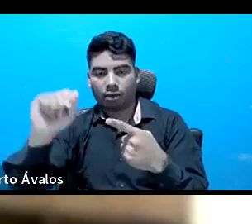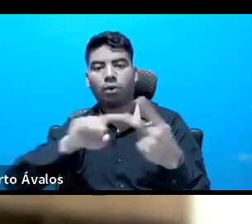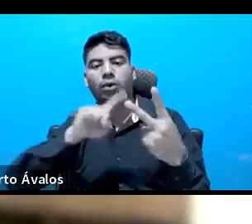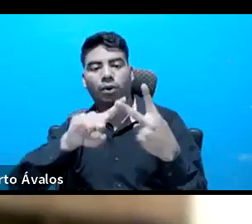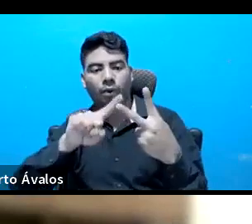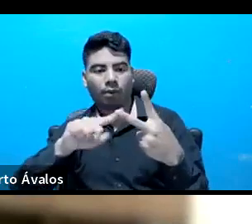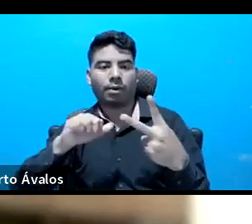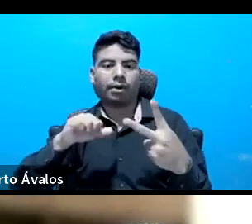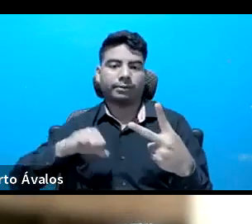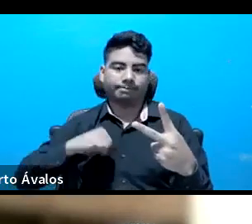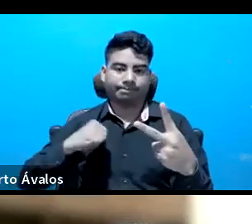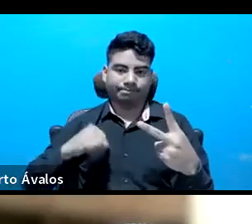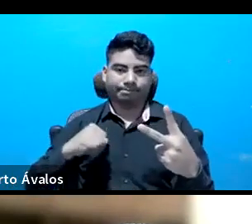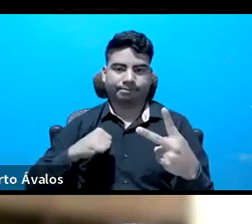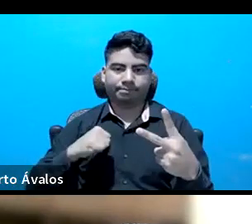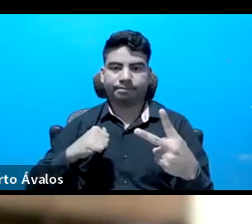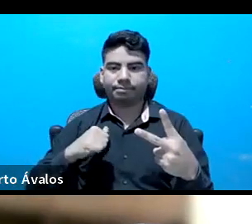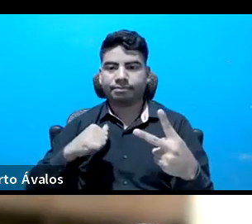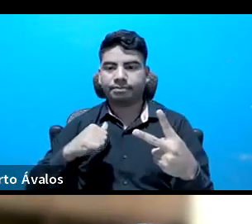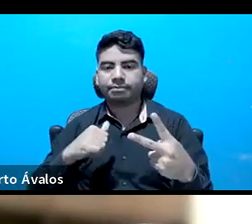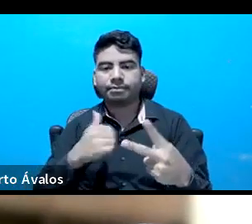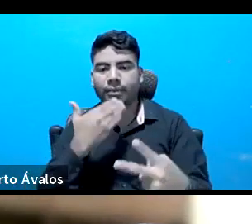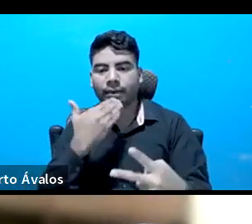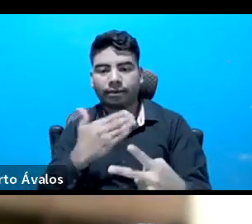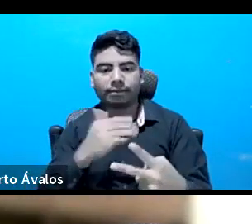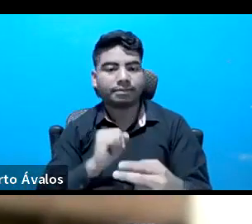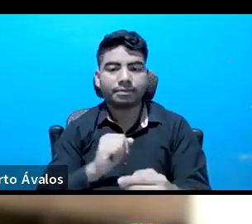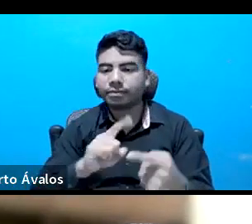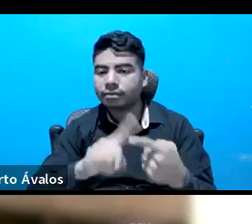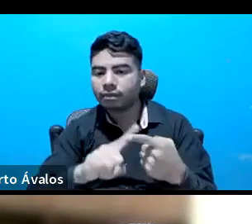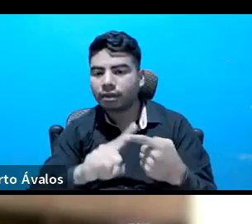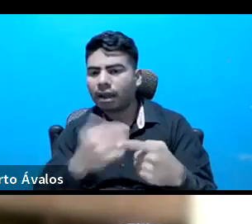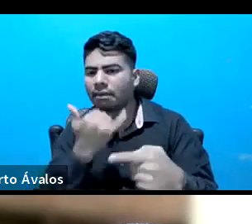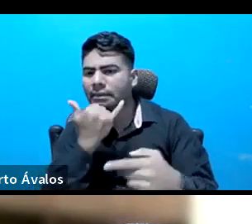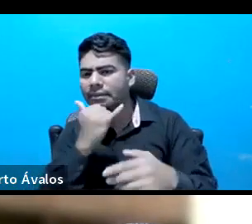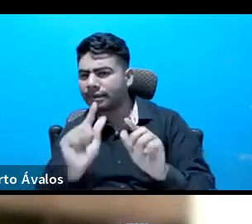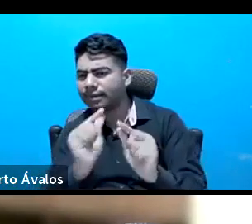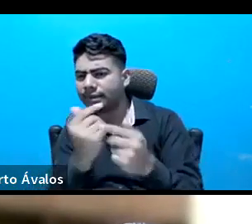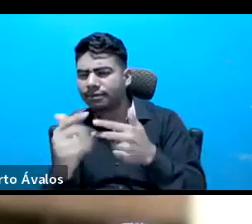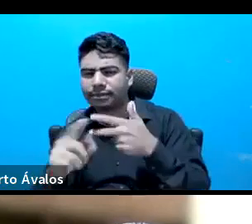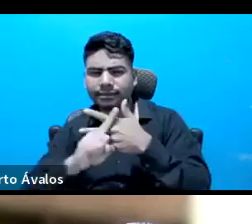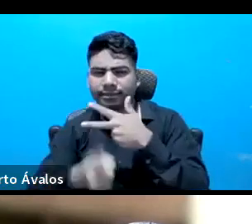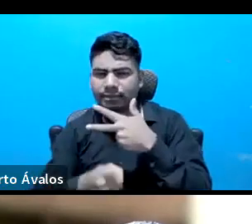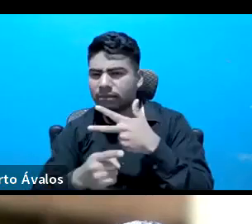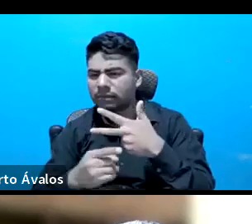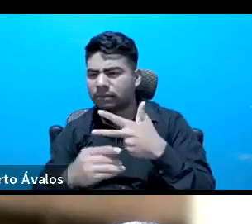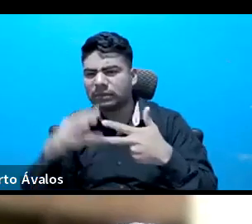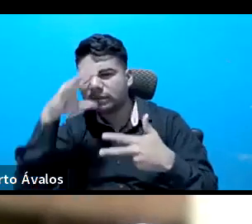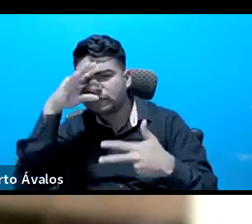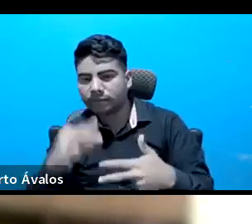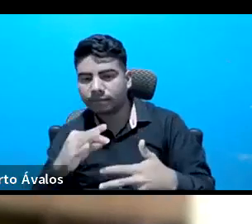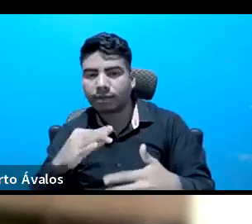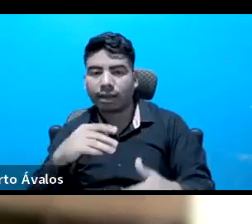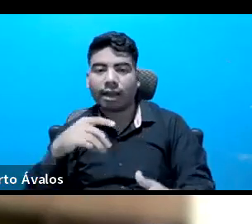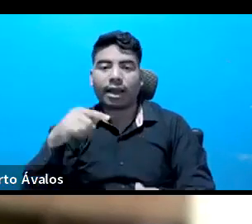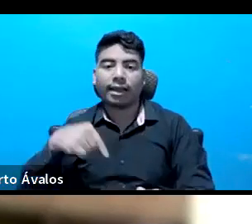Voy a ver Voy a aprender un poco de la cámara cámara. Se quedará ahí. No cámara. Se quedará ahí. No es bueno de